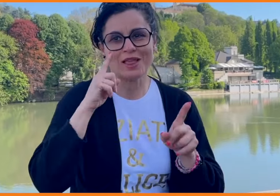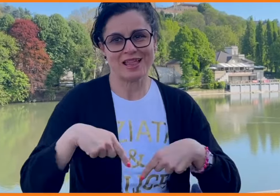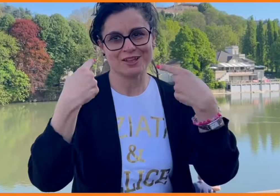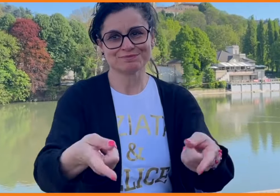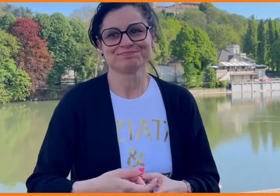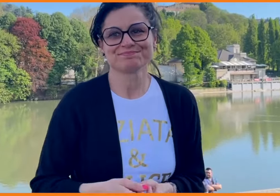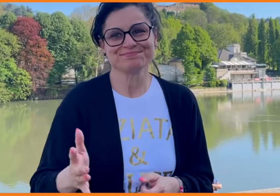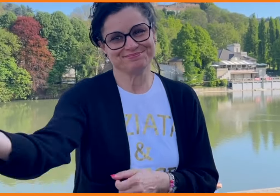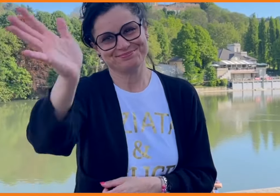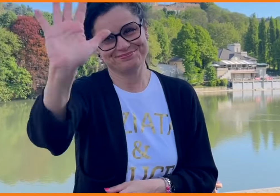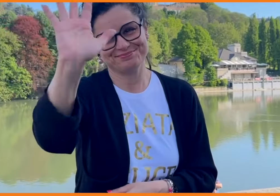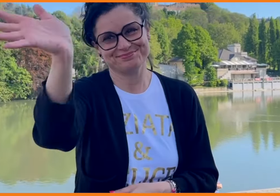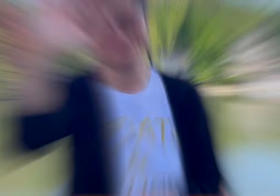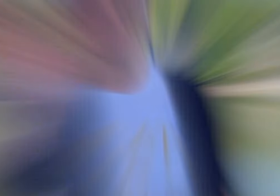I risultati li vedremo una volta arrivati lì. Vi saluto!